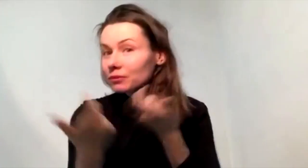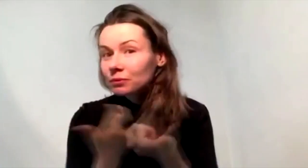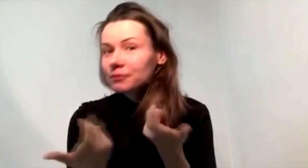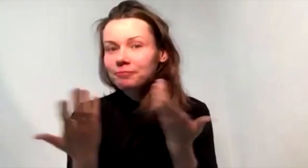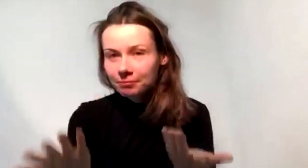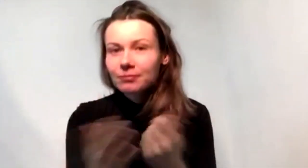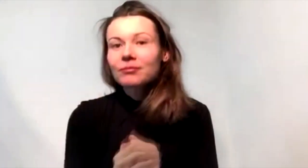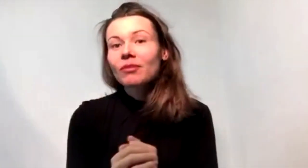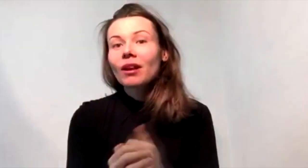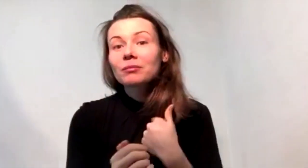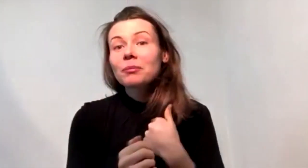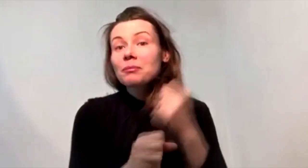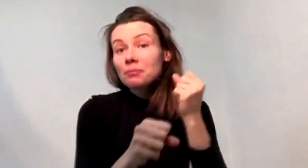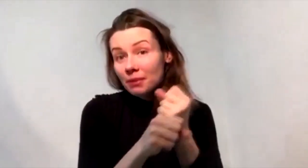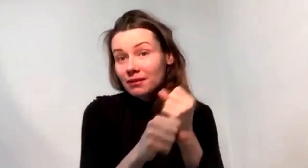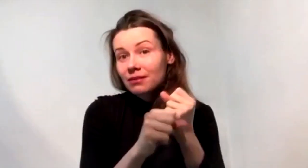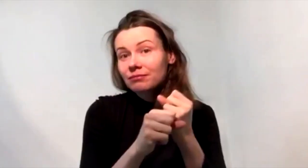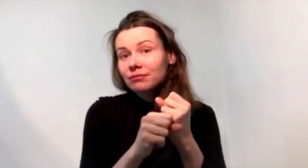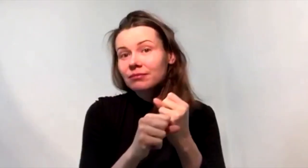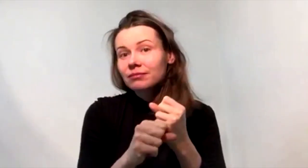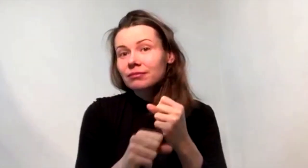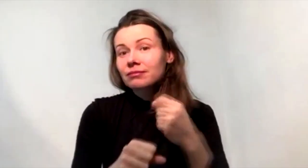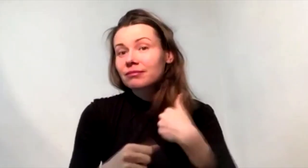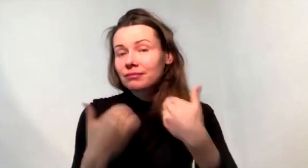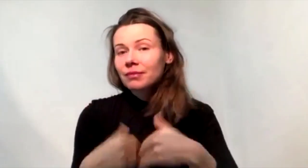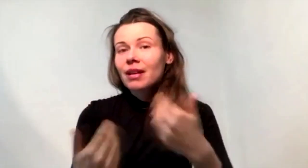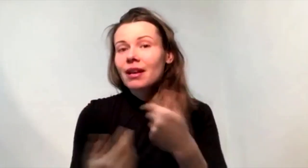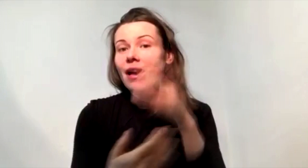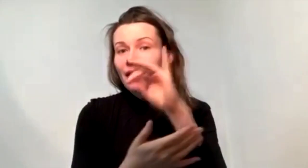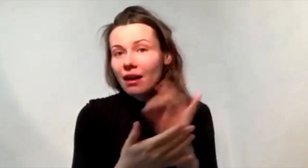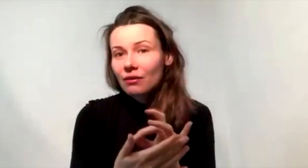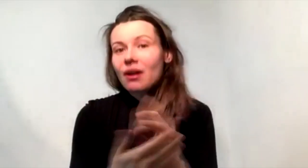Ogólnie co robię? Pracuję. Jestem graficzką